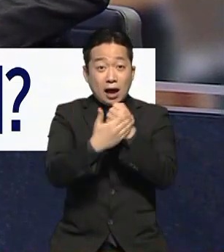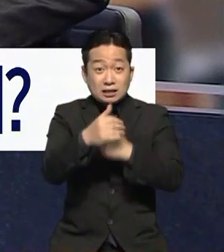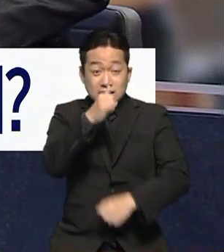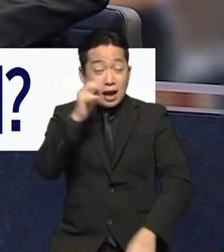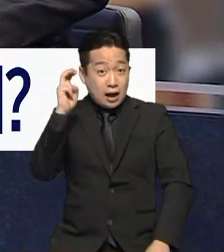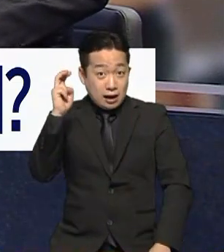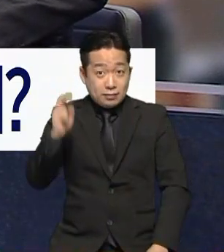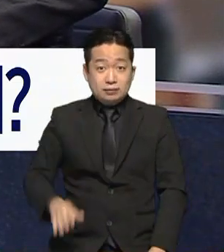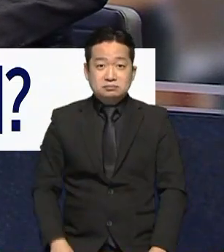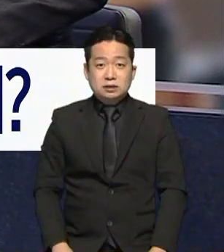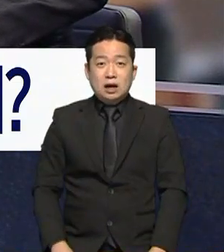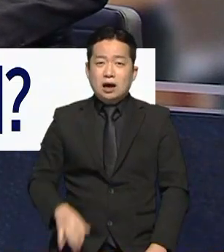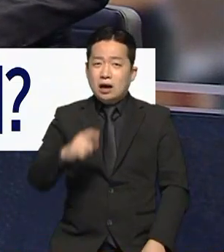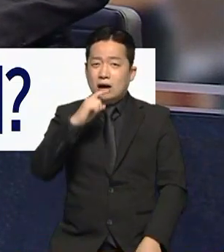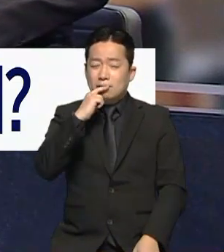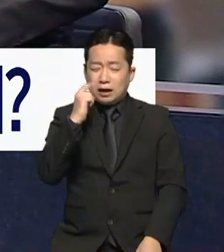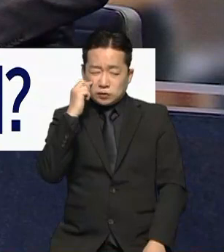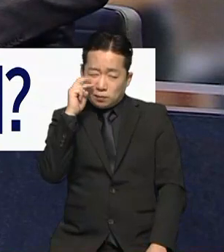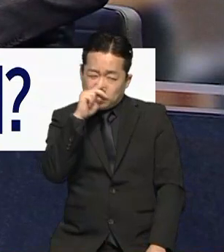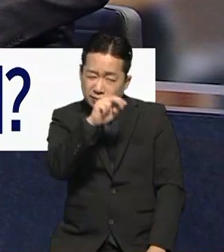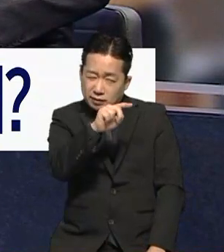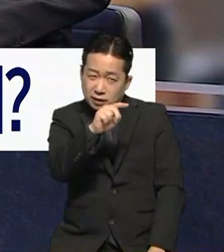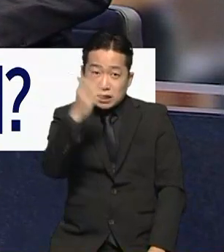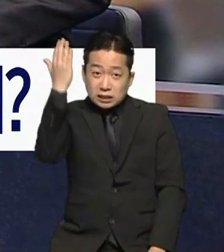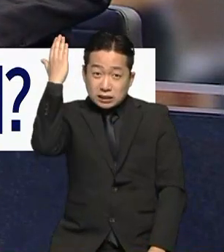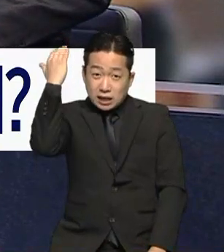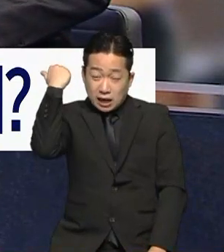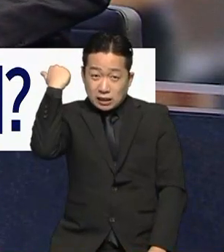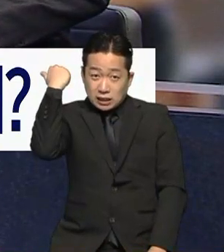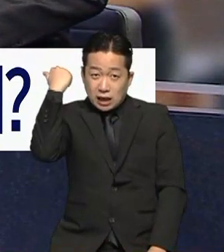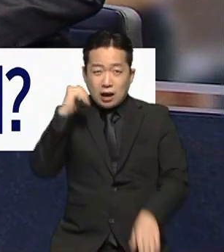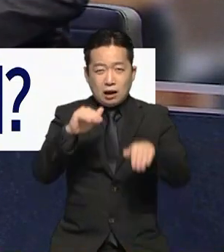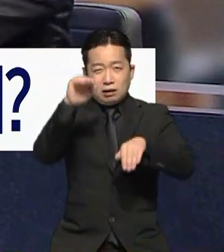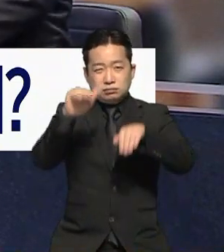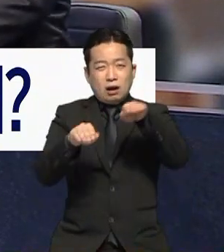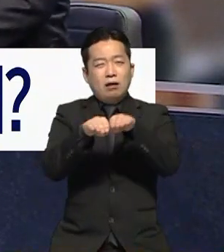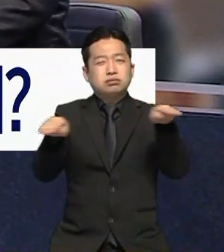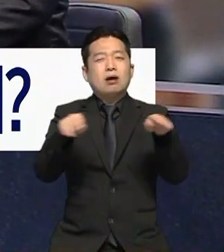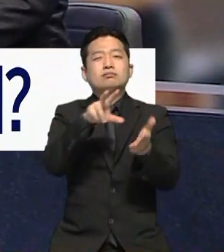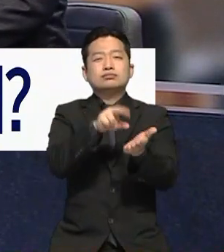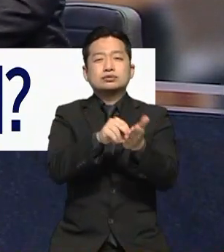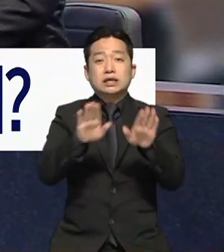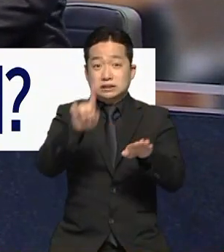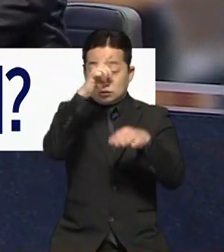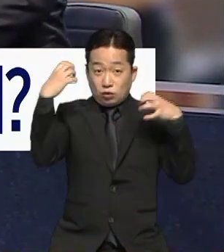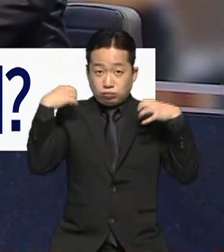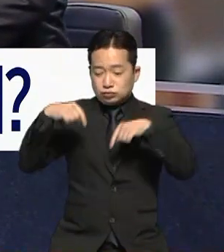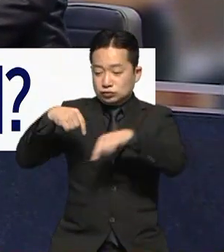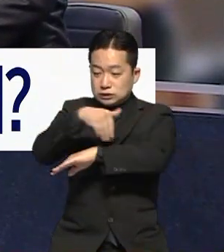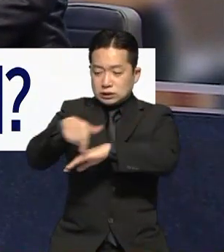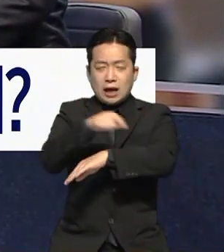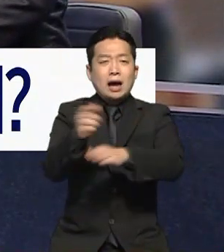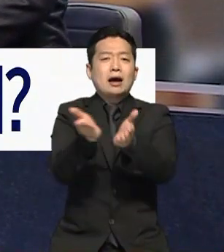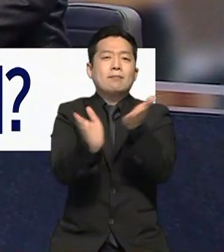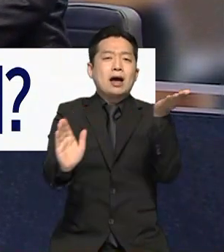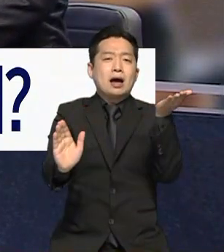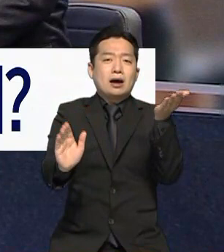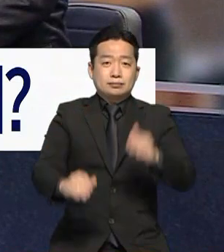있을 것 같은데 비판을 하자면 과거와의 형평성 문제 또 현 정부와의 대립. 그리고 이게 결국은 부동산 민심 달래려는